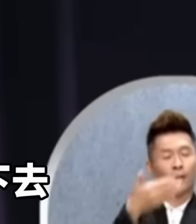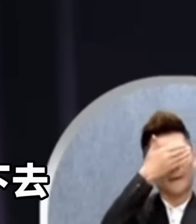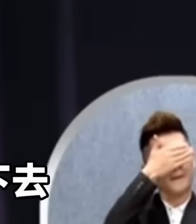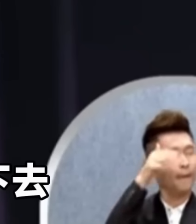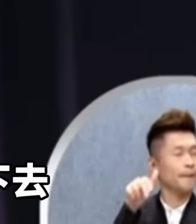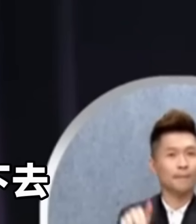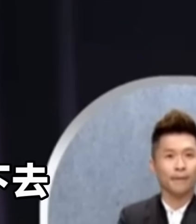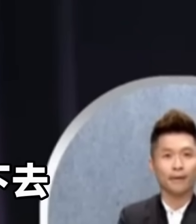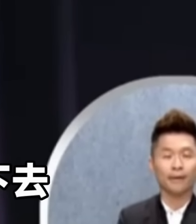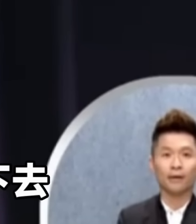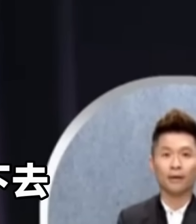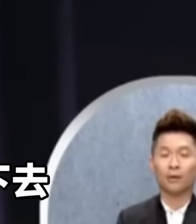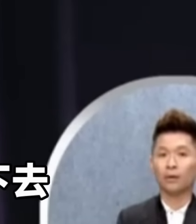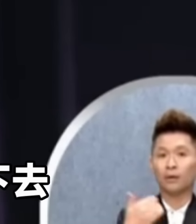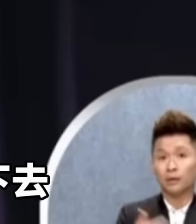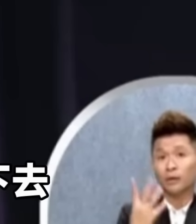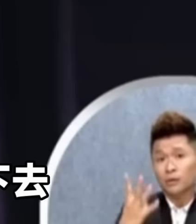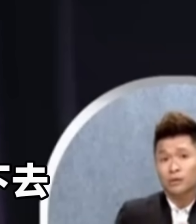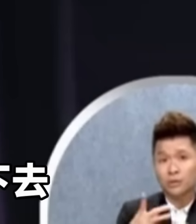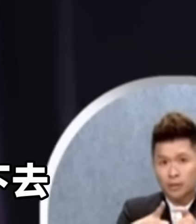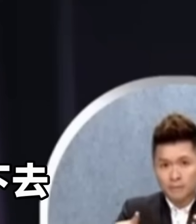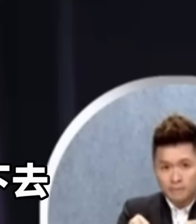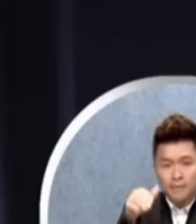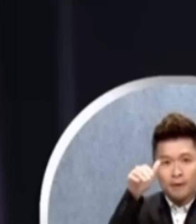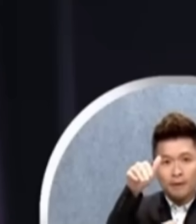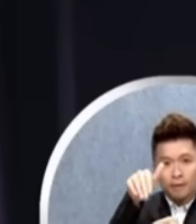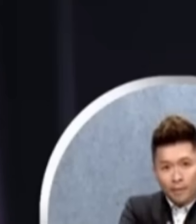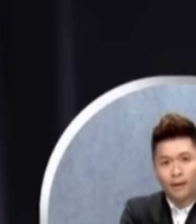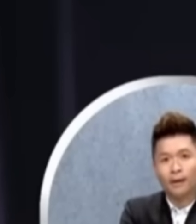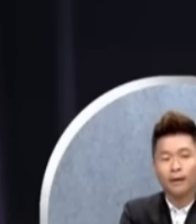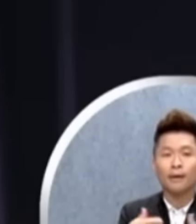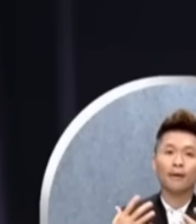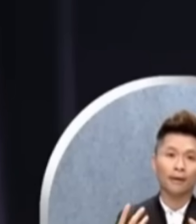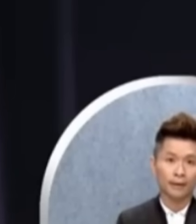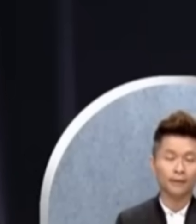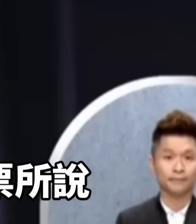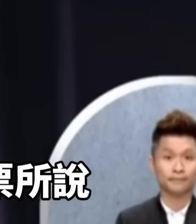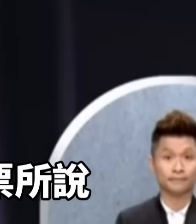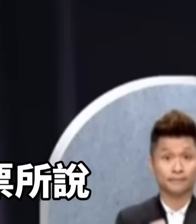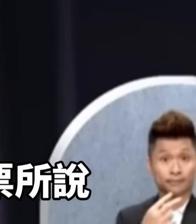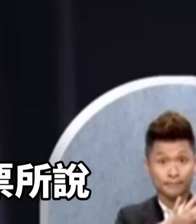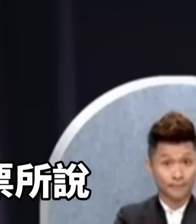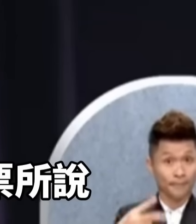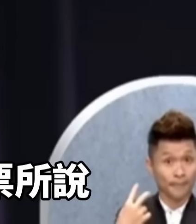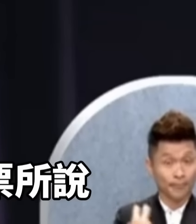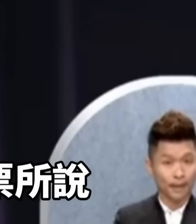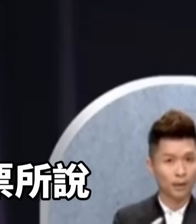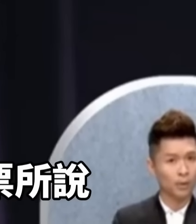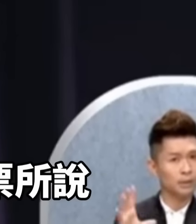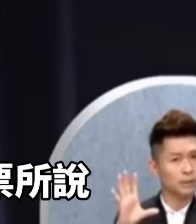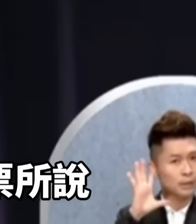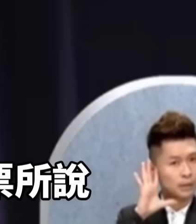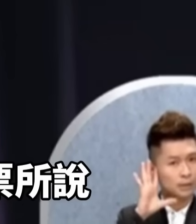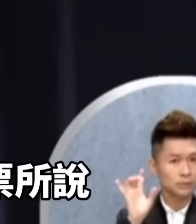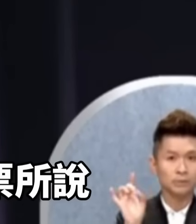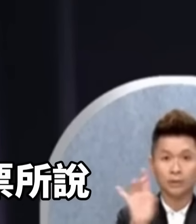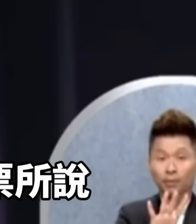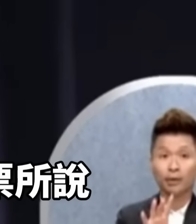喔~~我只剩下4年一張票可以投下去 還有一個更荒謬的 我從來沒有聽過一個臺灣人進到投票所說